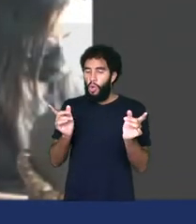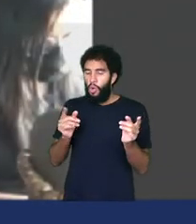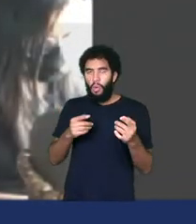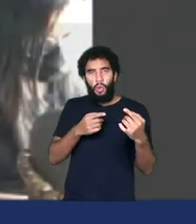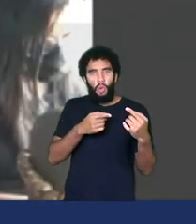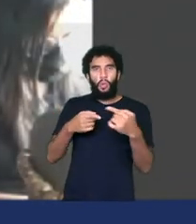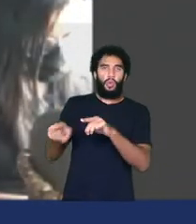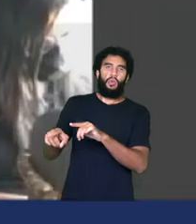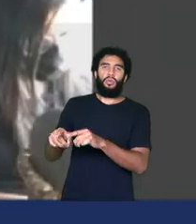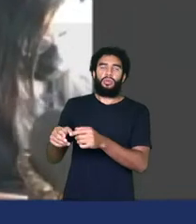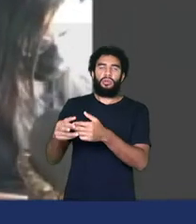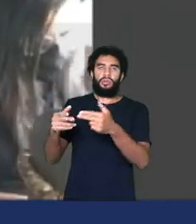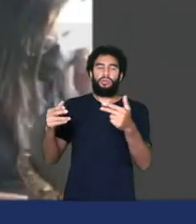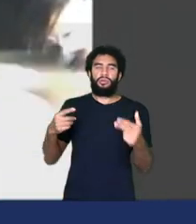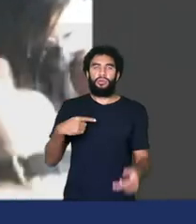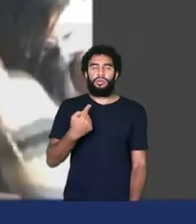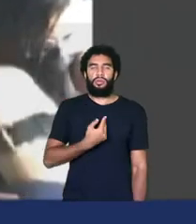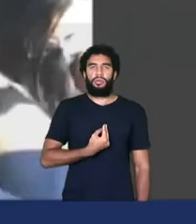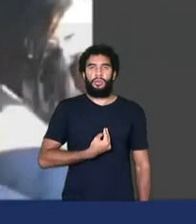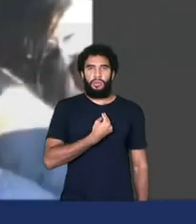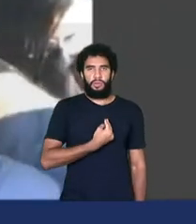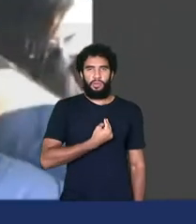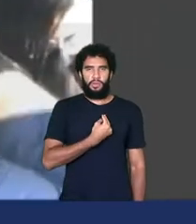CASA SE MANIFESTE DE FORMA VEEMENTE QUANTO A ESSE ABSURDO QUE ESTAMOS A VIVER, A VIVER